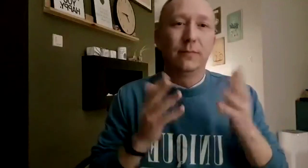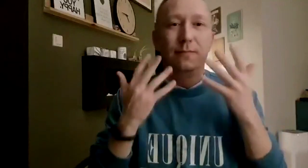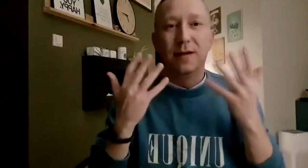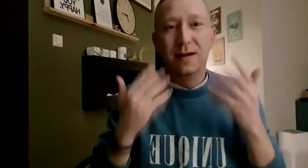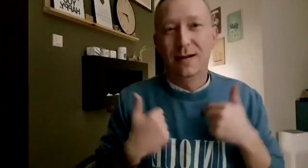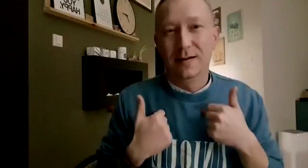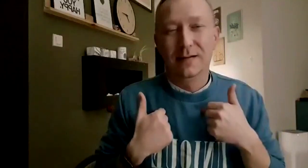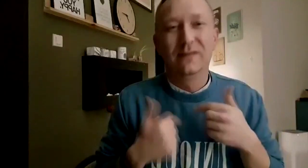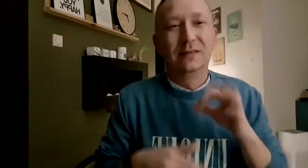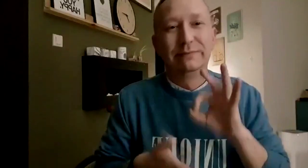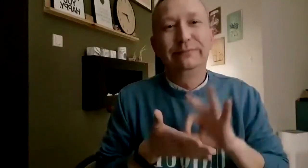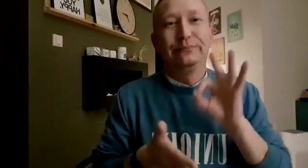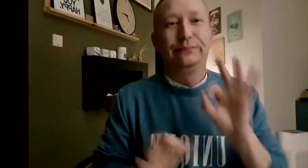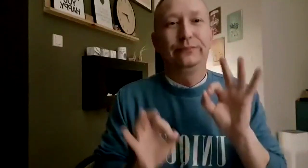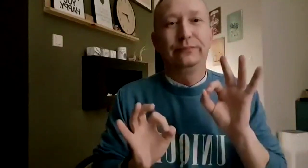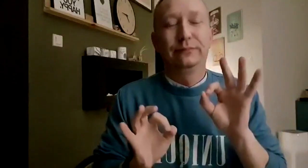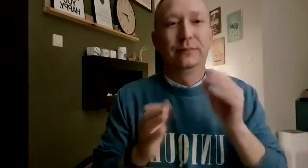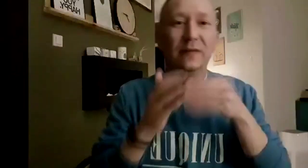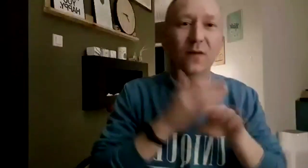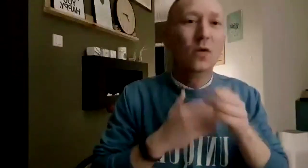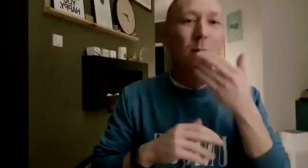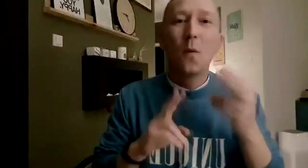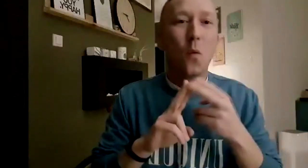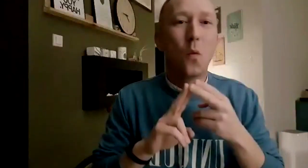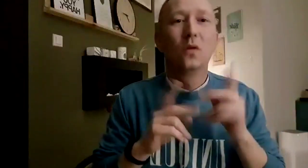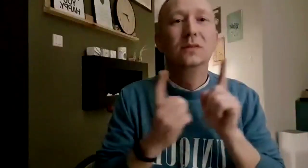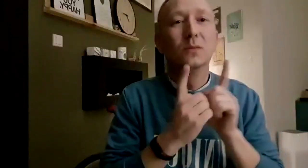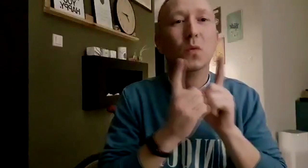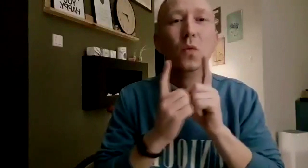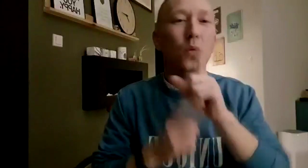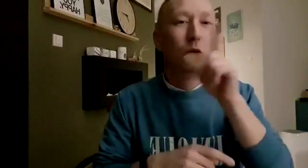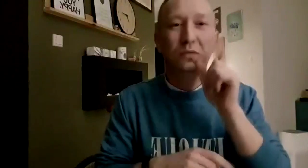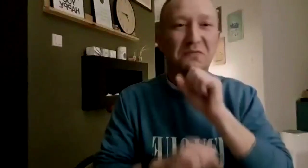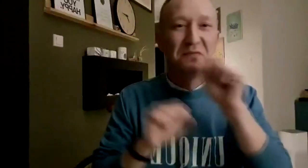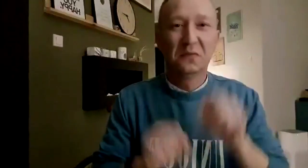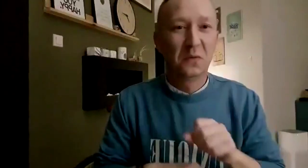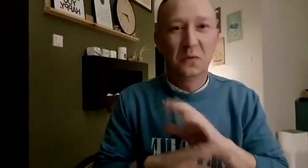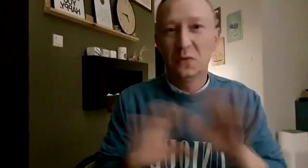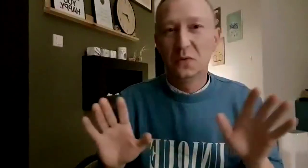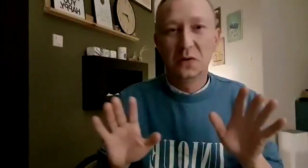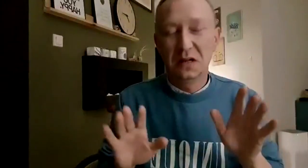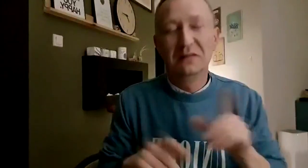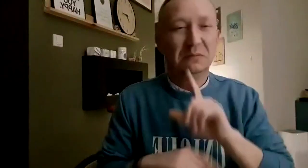Dobrze się składa, że jak wychodzę, to nie mam kontaktu z ludźmi i z nikim się nie spotykam.